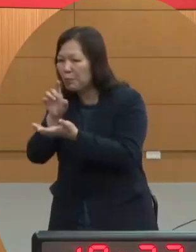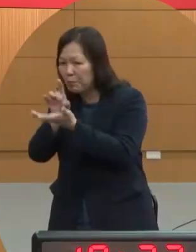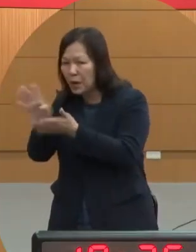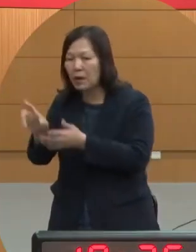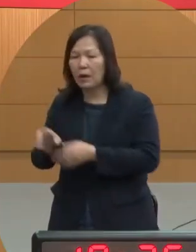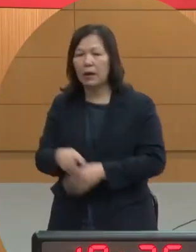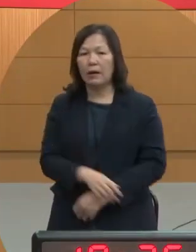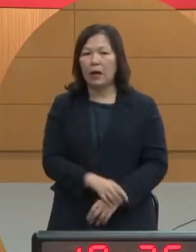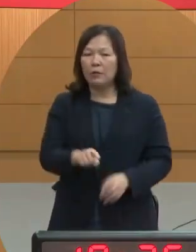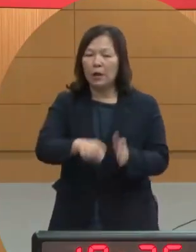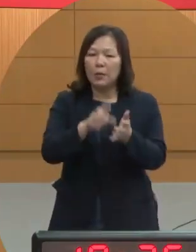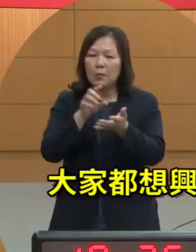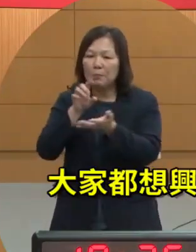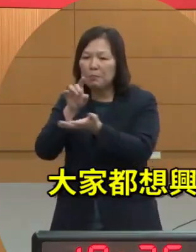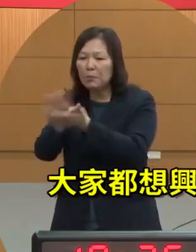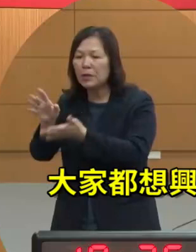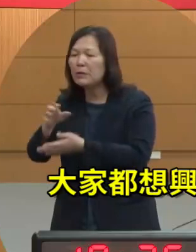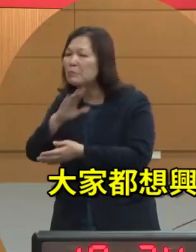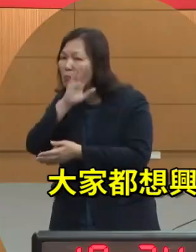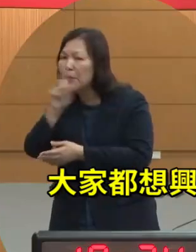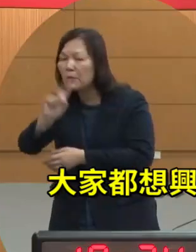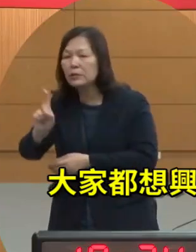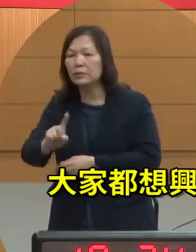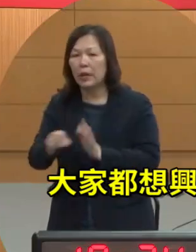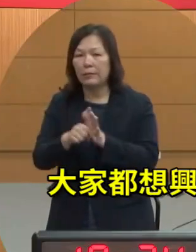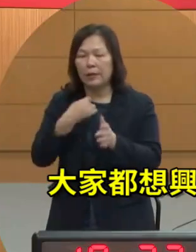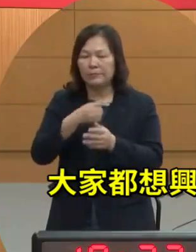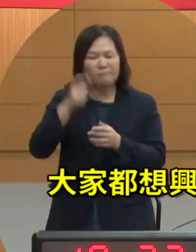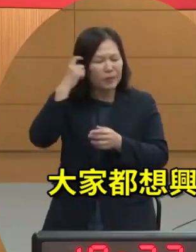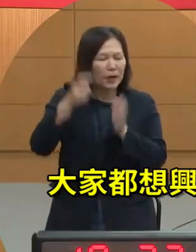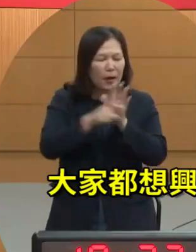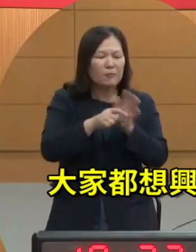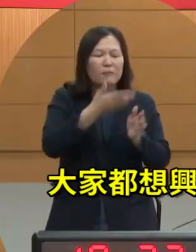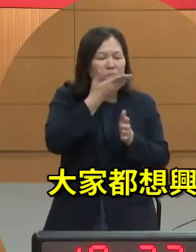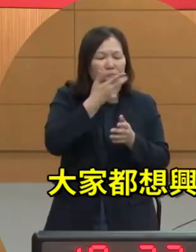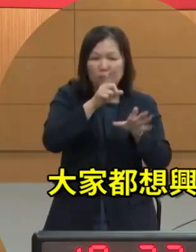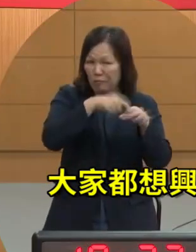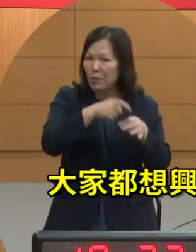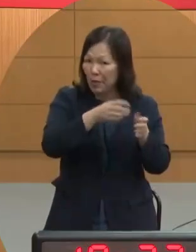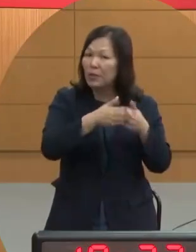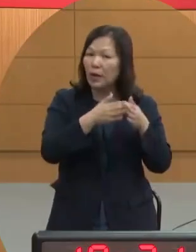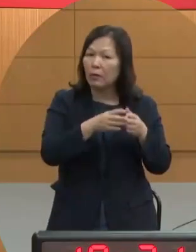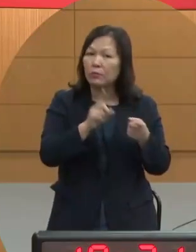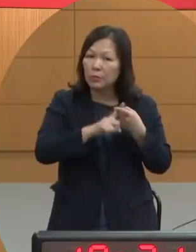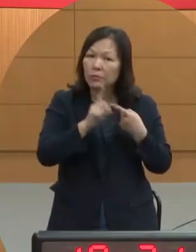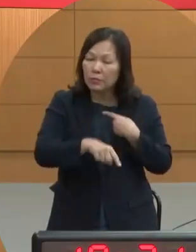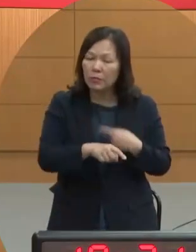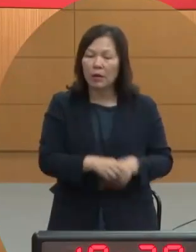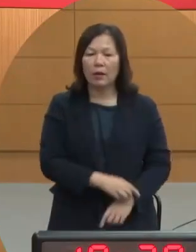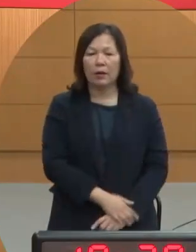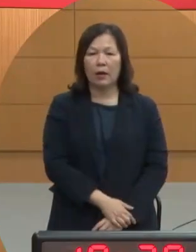為什麼要除弊 大家都想興利對不對 大家都想賺錢對不對 好 今天我興利